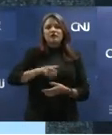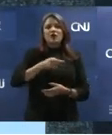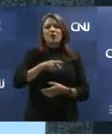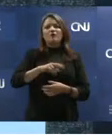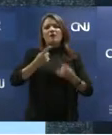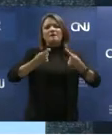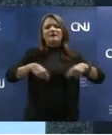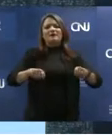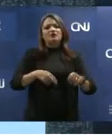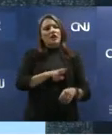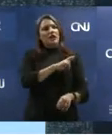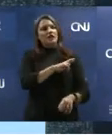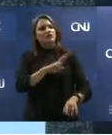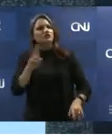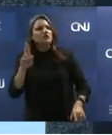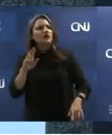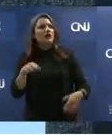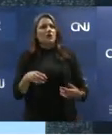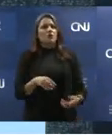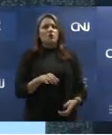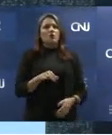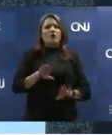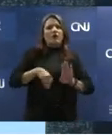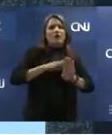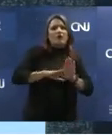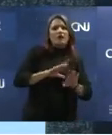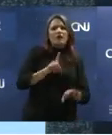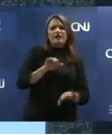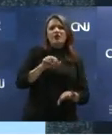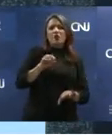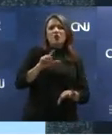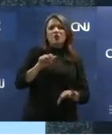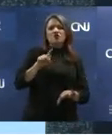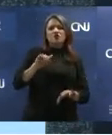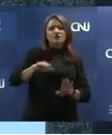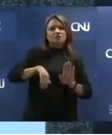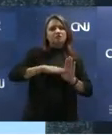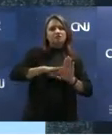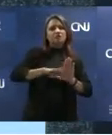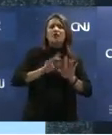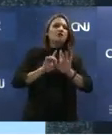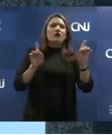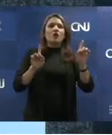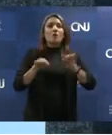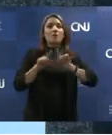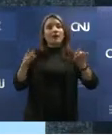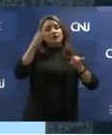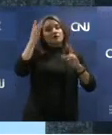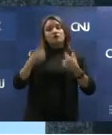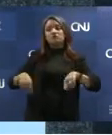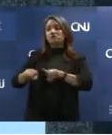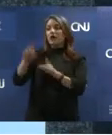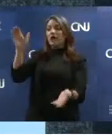e as pessoas se unam através do sentimento. E aqui eu me recordo